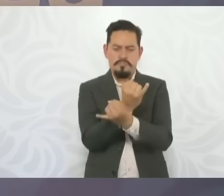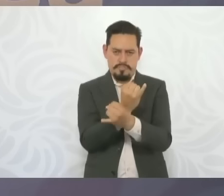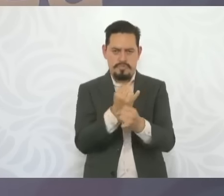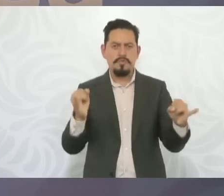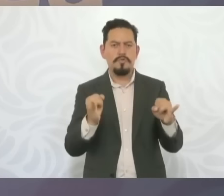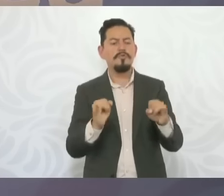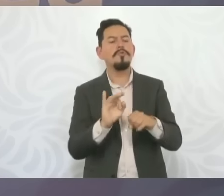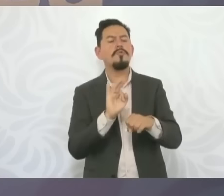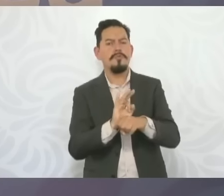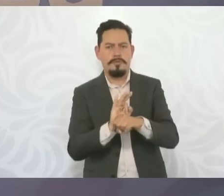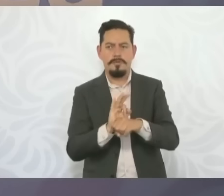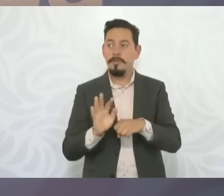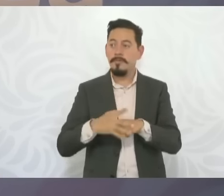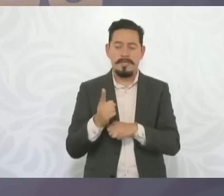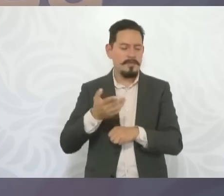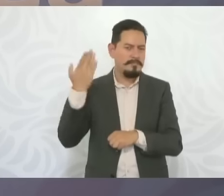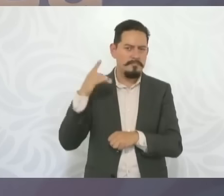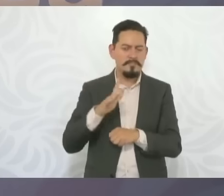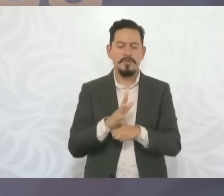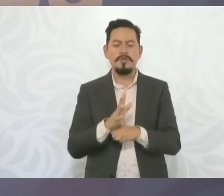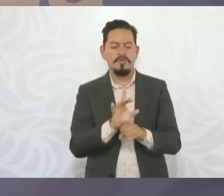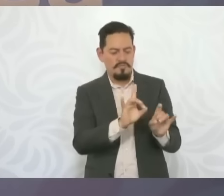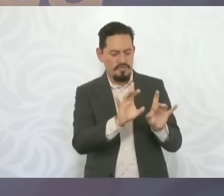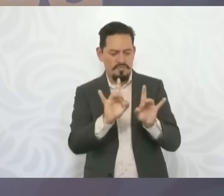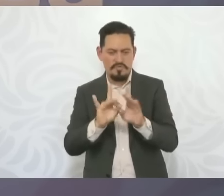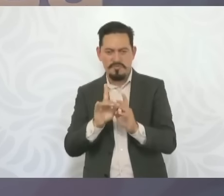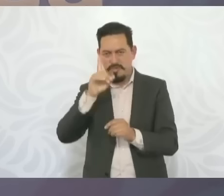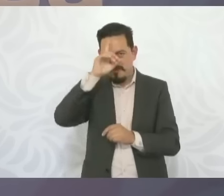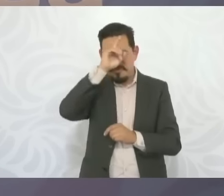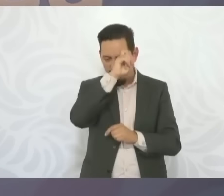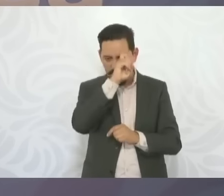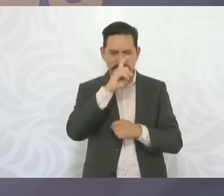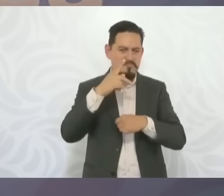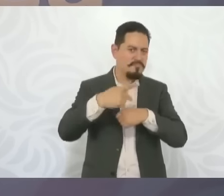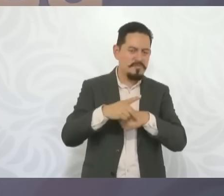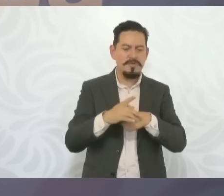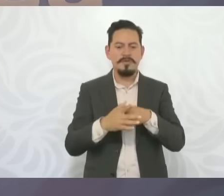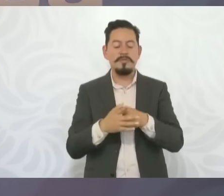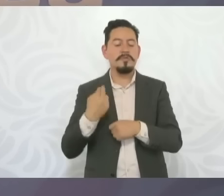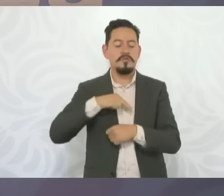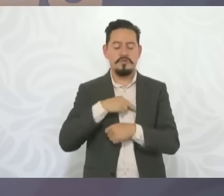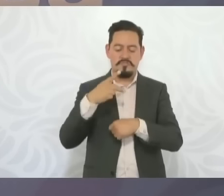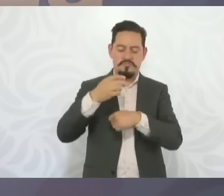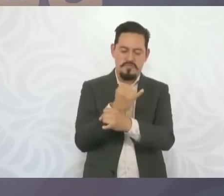ya que se vivía una situación crítica y compleja que puso en riesgo nuestra soberanía energética.